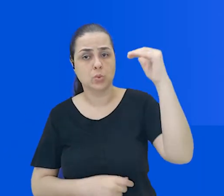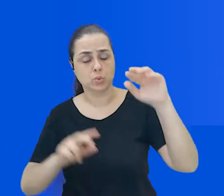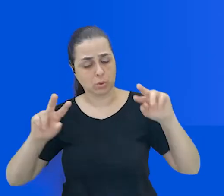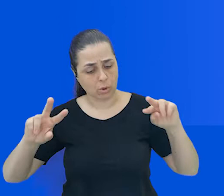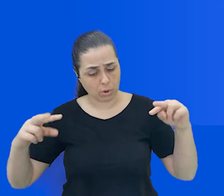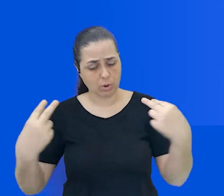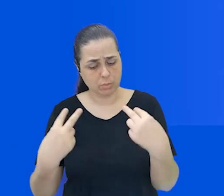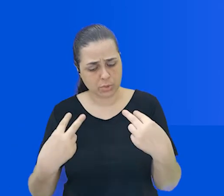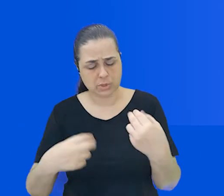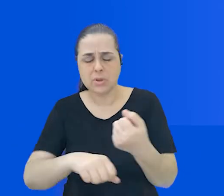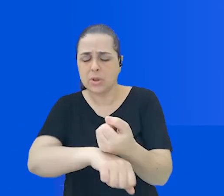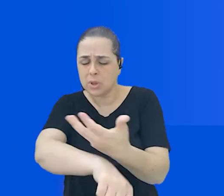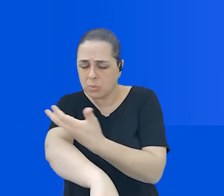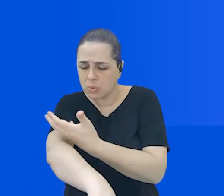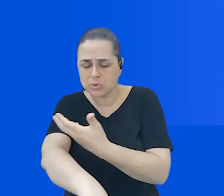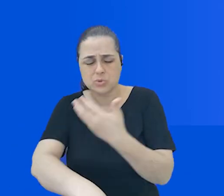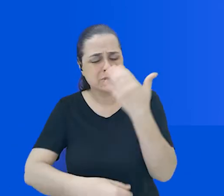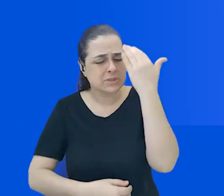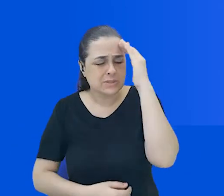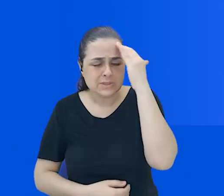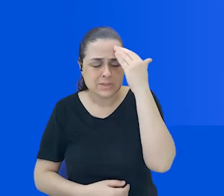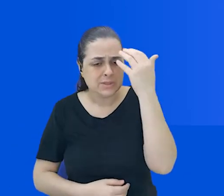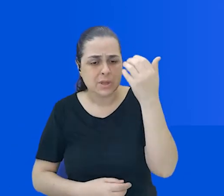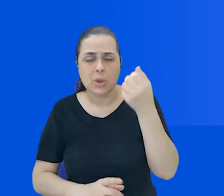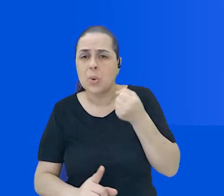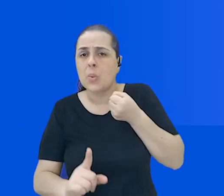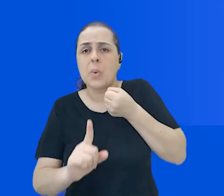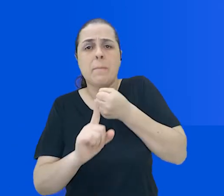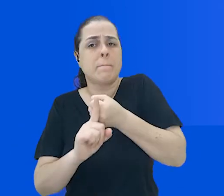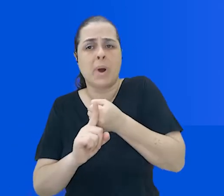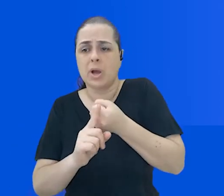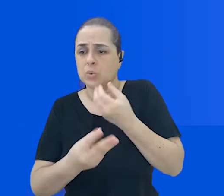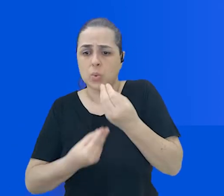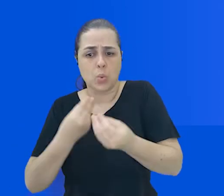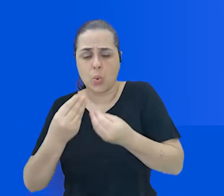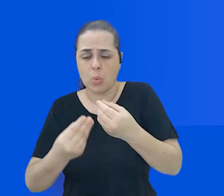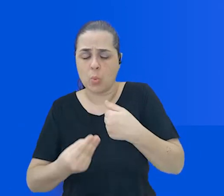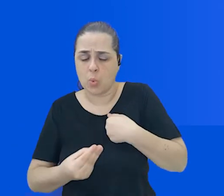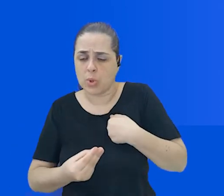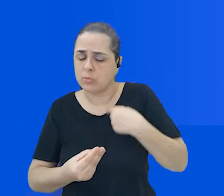e entender essas emoções, como o que isso impacta? Como é que a gente consegue acessar?